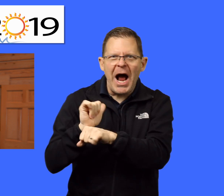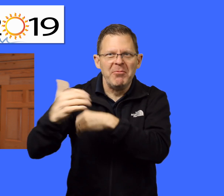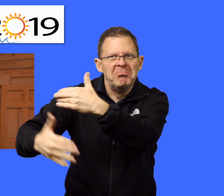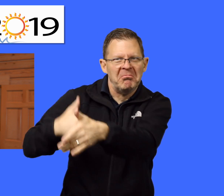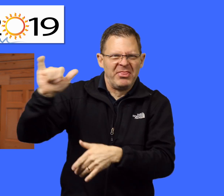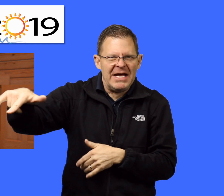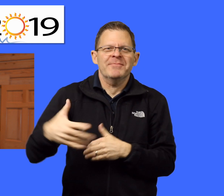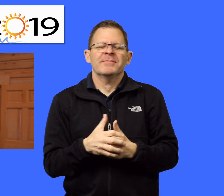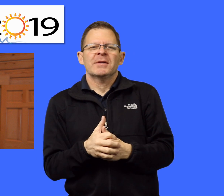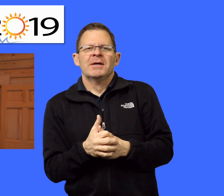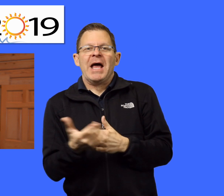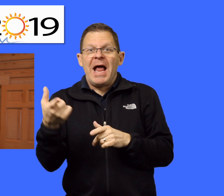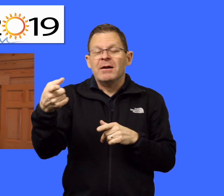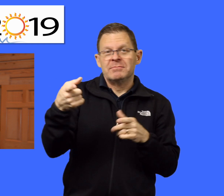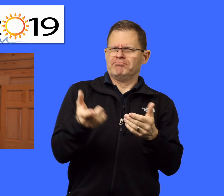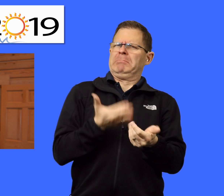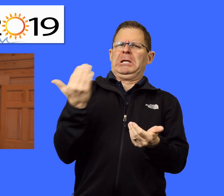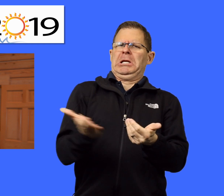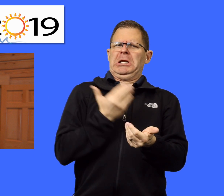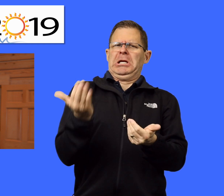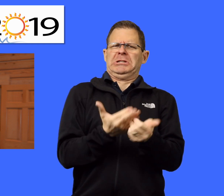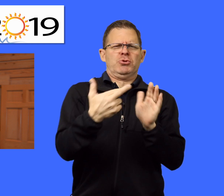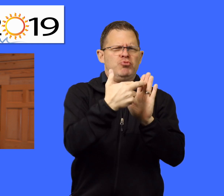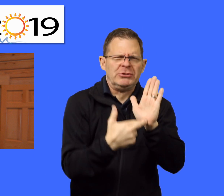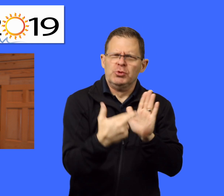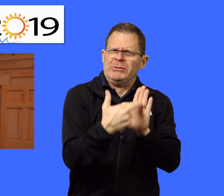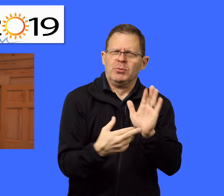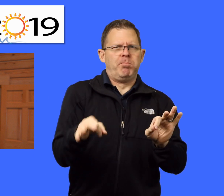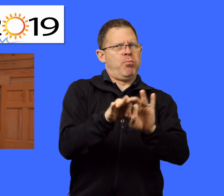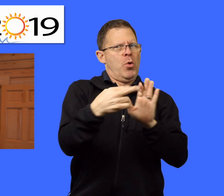profesionales en el campo y ver cómo en un futuro ser un igual que ellos.